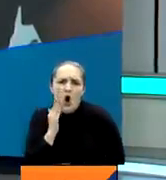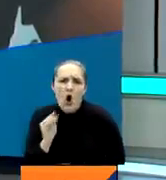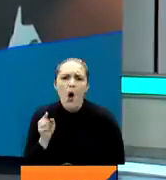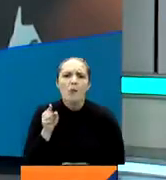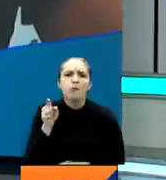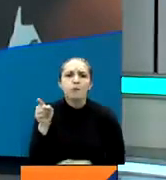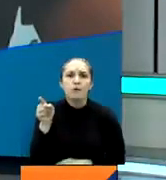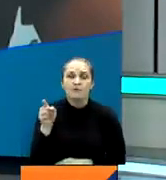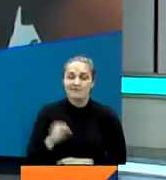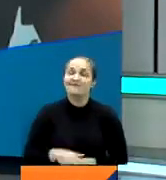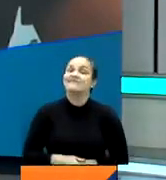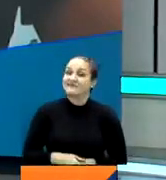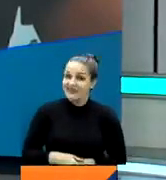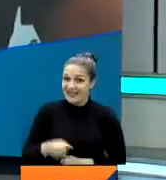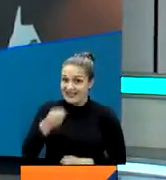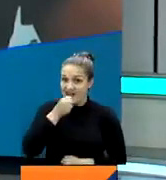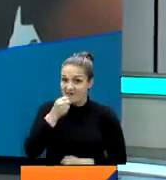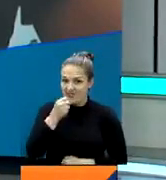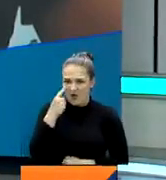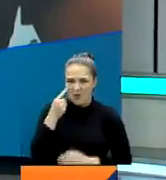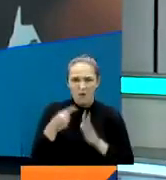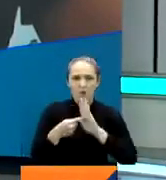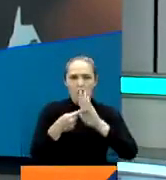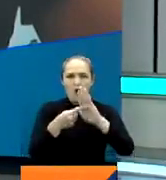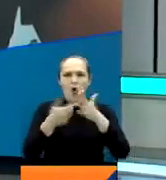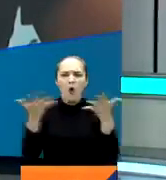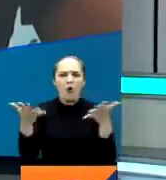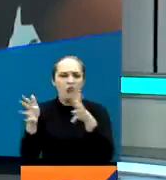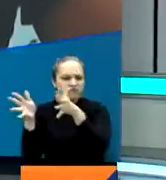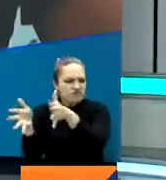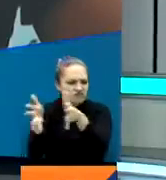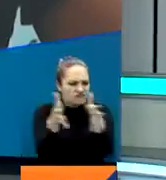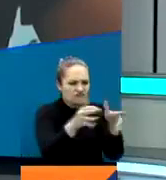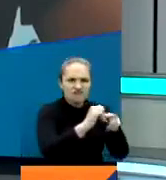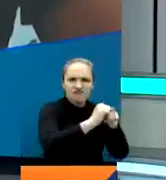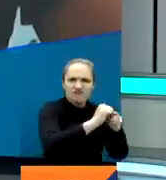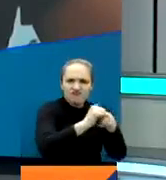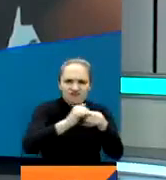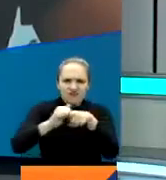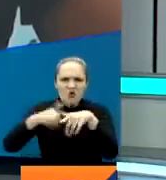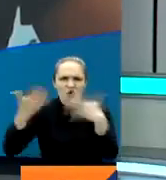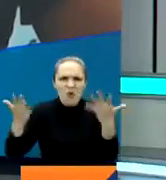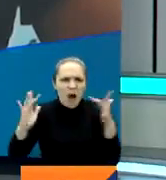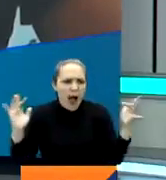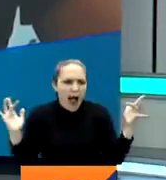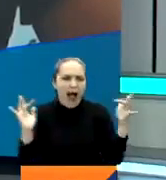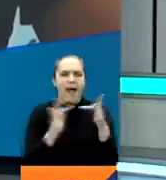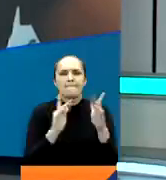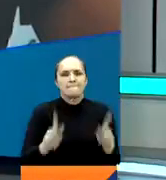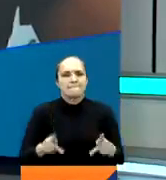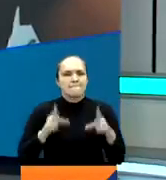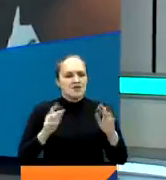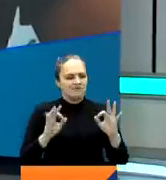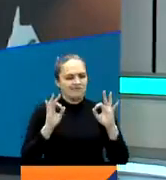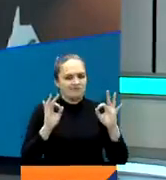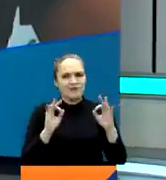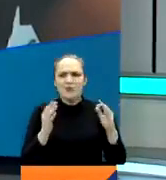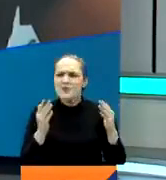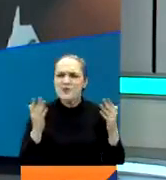INSTRUCTOR MáS JOVEN QUE TIENE LA ESCUELA.